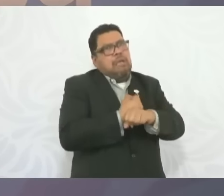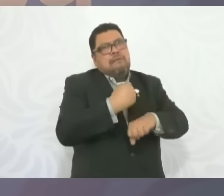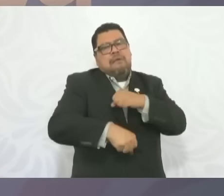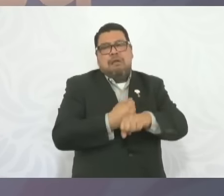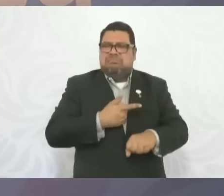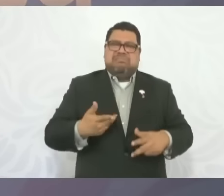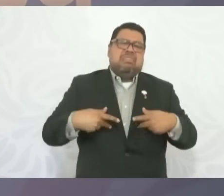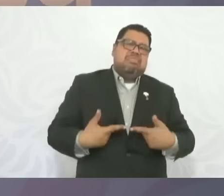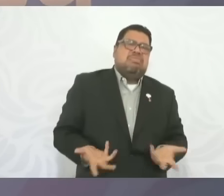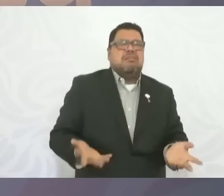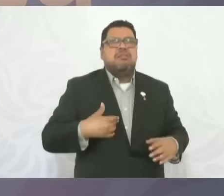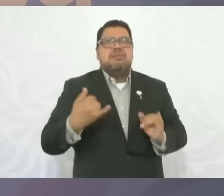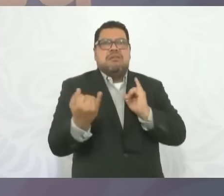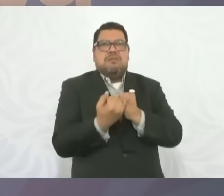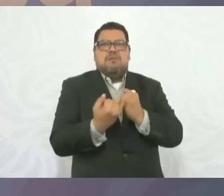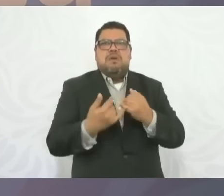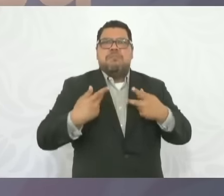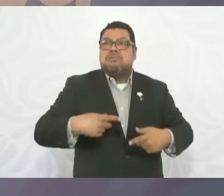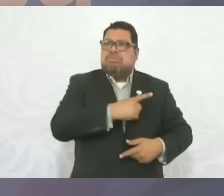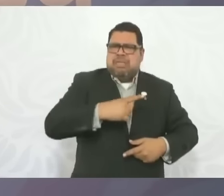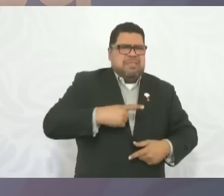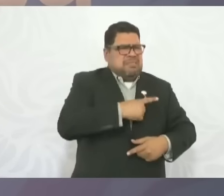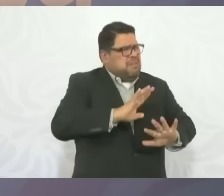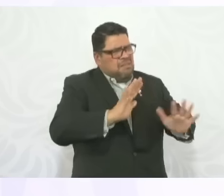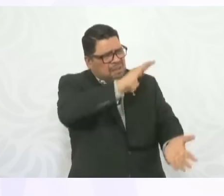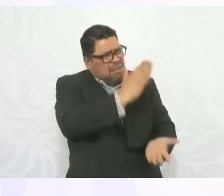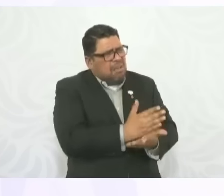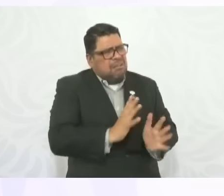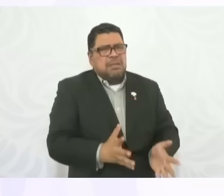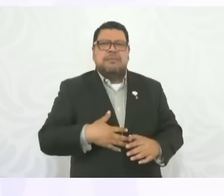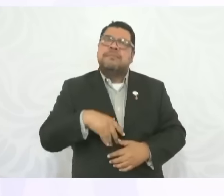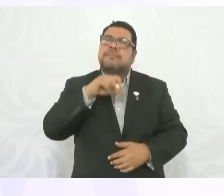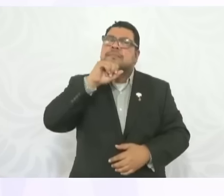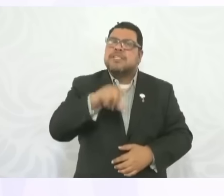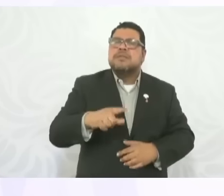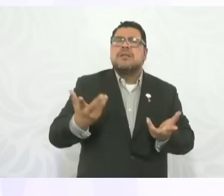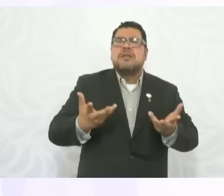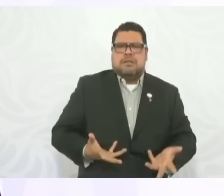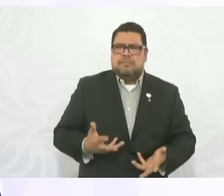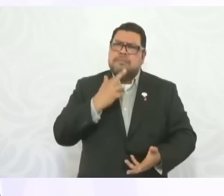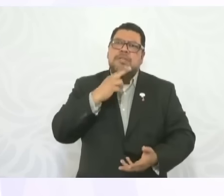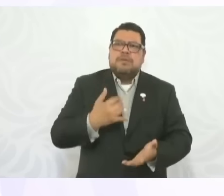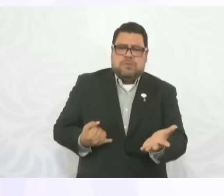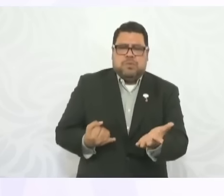detuvo la tendencia creciente de endeudamiento, pero también se tomaron decisiones estratégicas